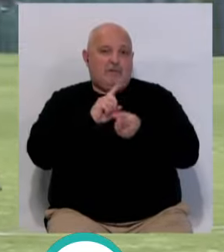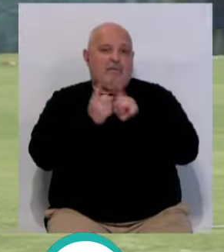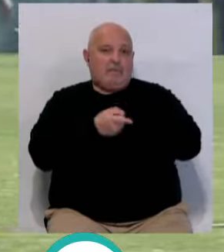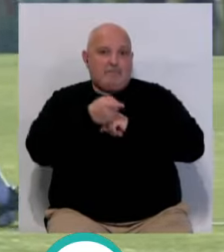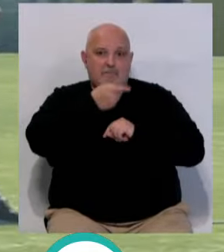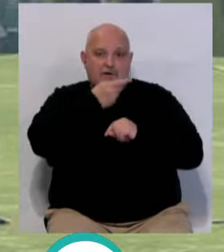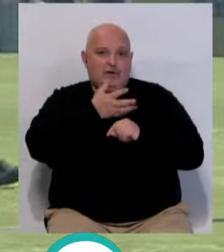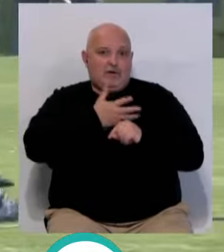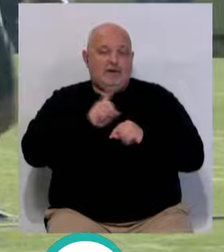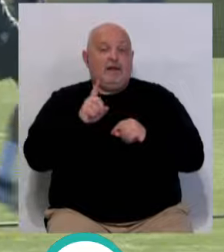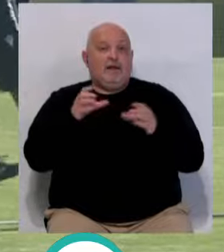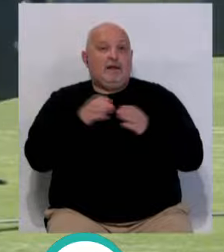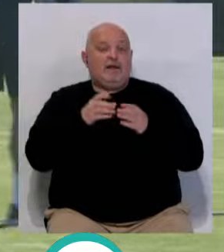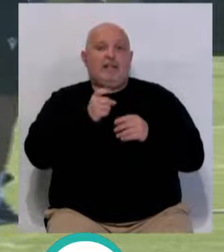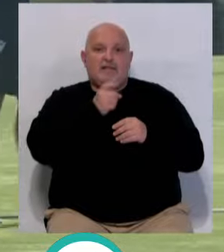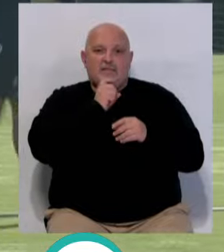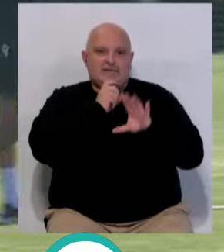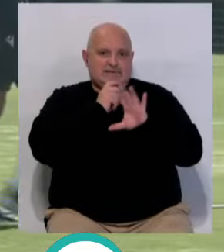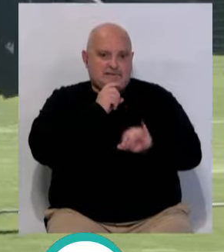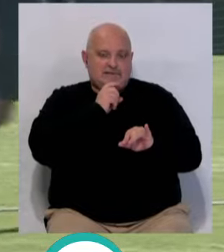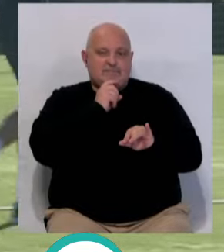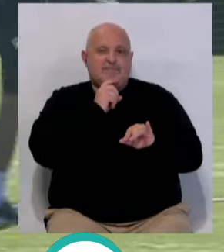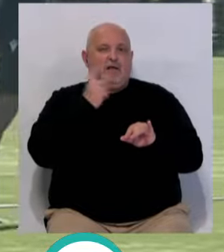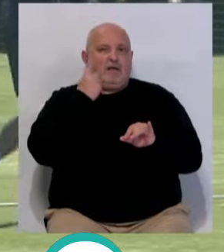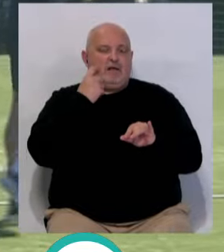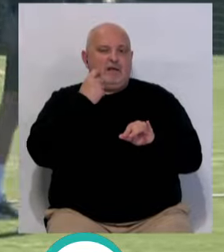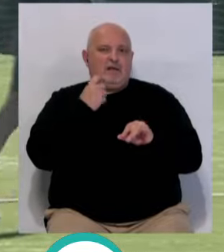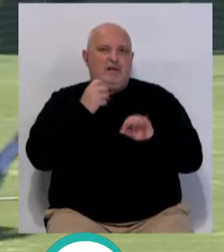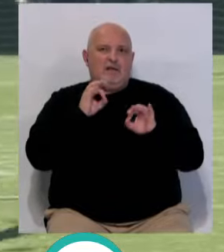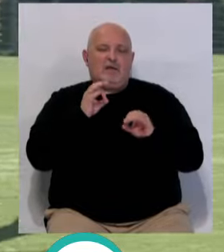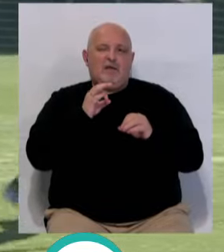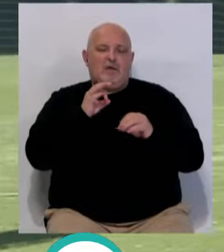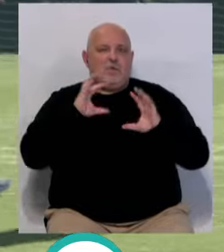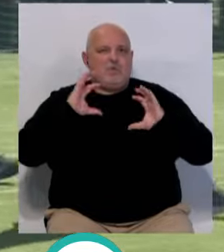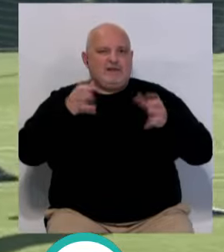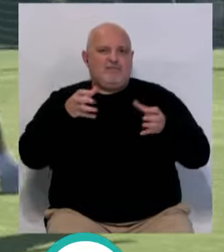ya te digo es un equipo difícil y que está muy acostumbrado a jugar muy muy agresivo y que y